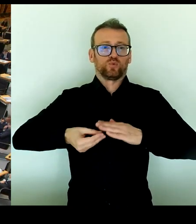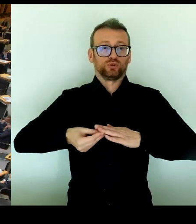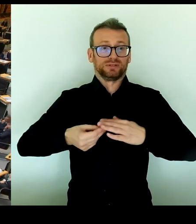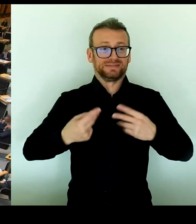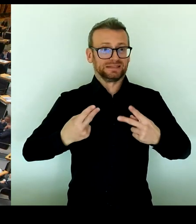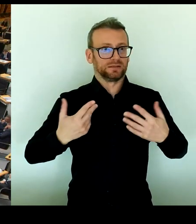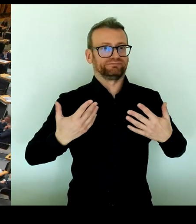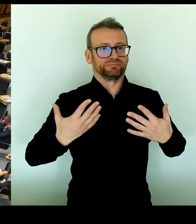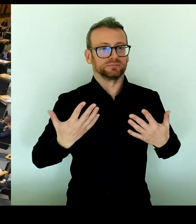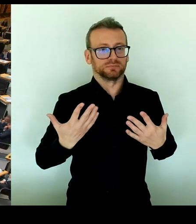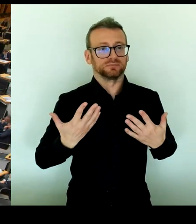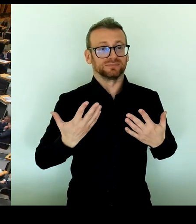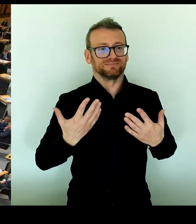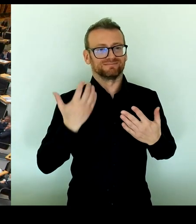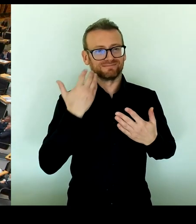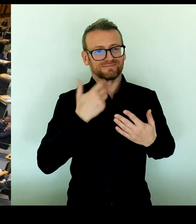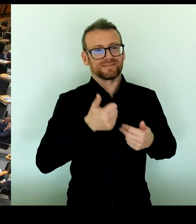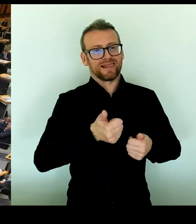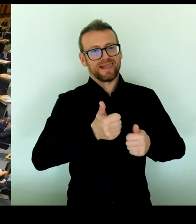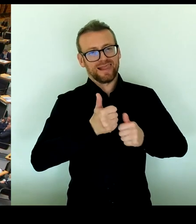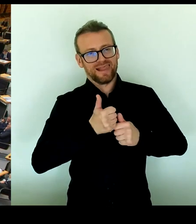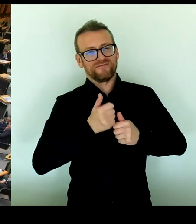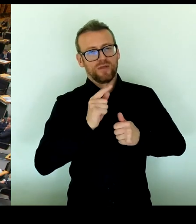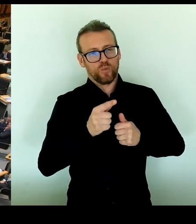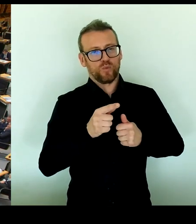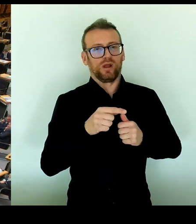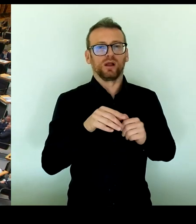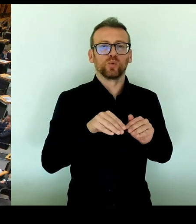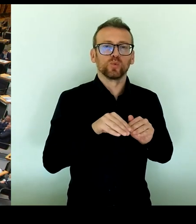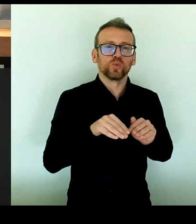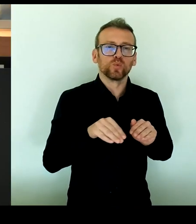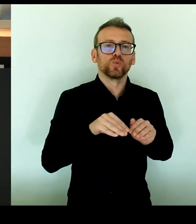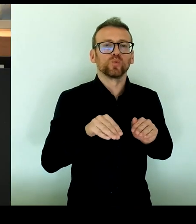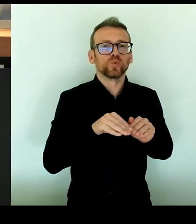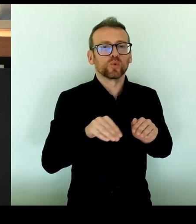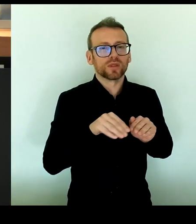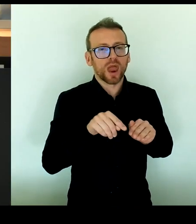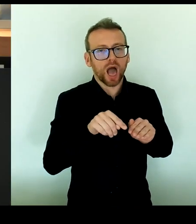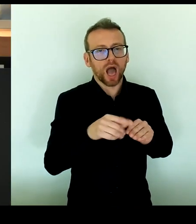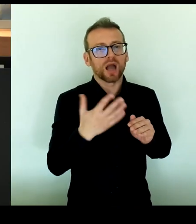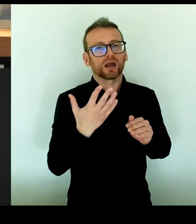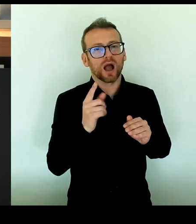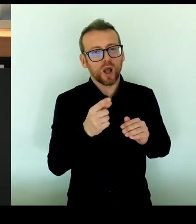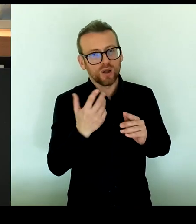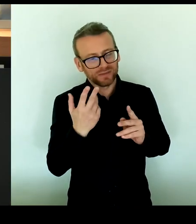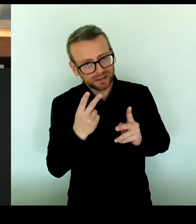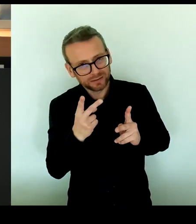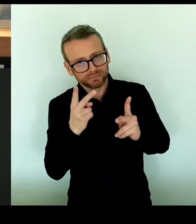(Beifall) (Rednerwechsel) Sehr geehrte Frau Präsidentin, liebe Kolleginnen und Kollegen! Liebe Berlinerinnen und Berliner. Letzte Woche hat der